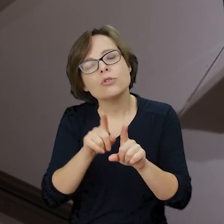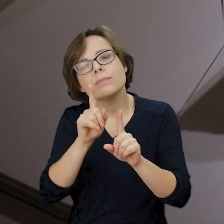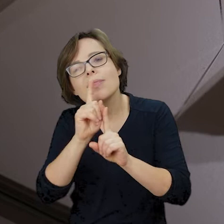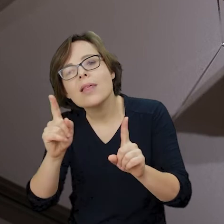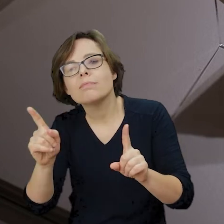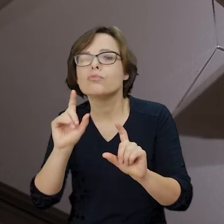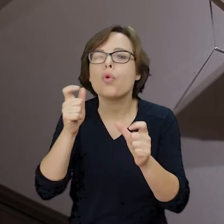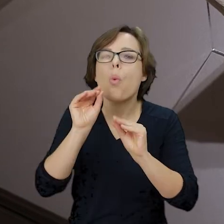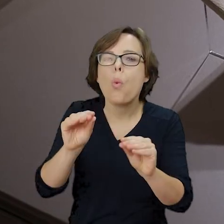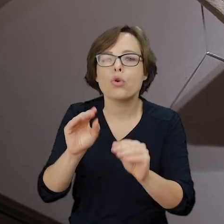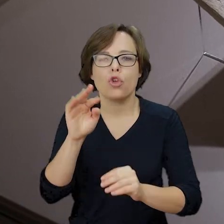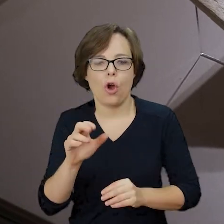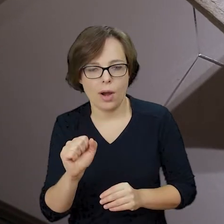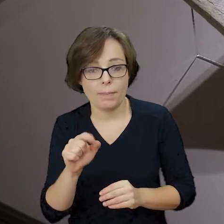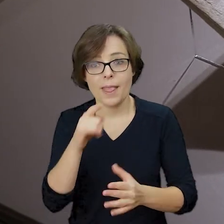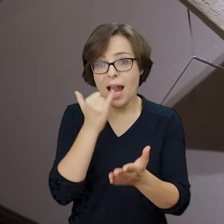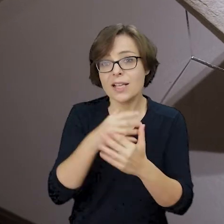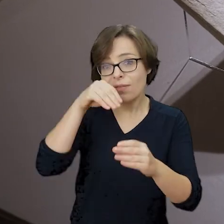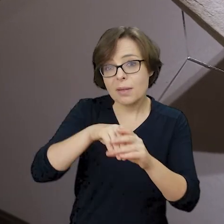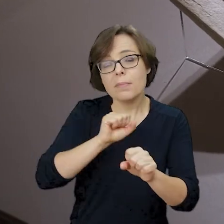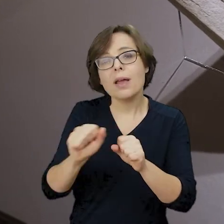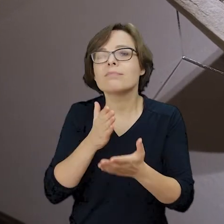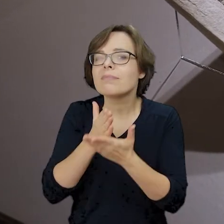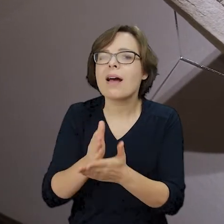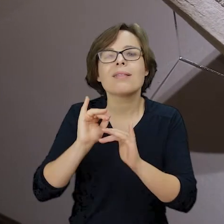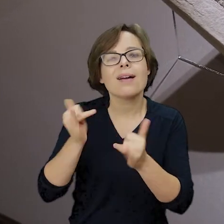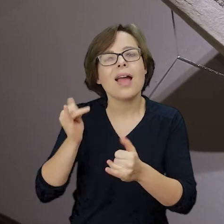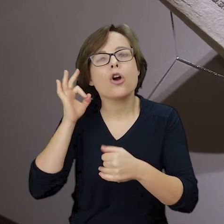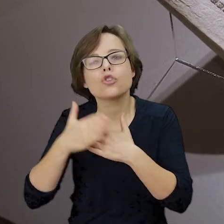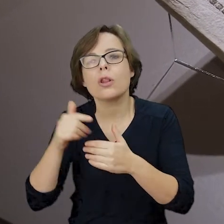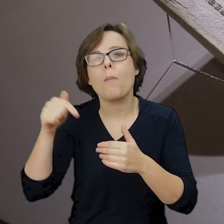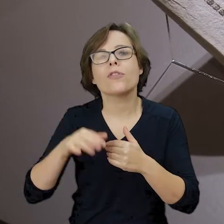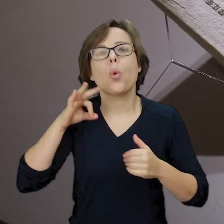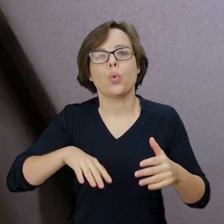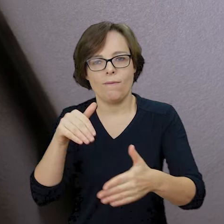W liście m. in. pojawiają się rady jak żona powinna wychowywać córki.